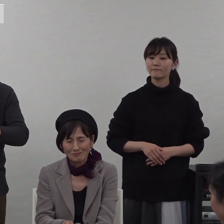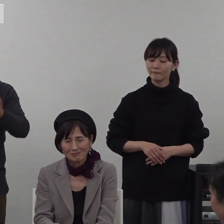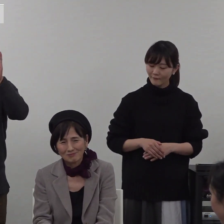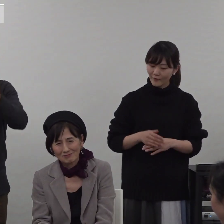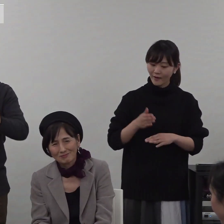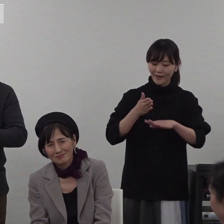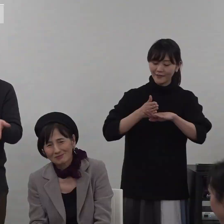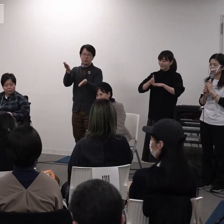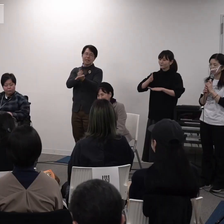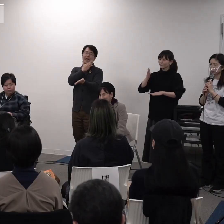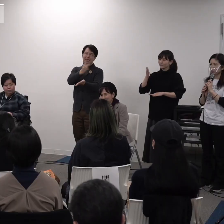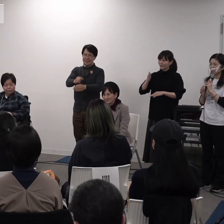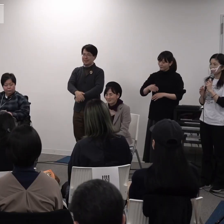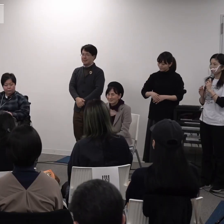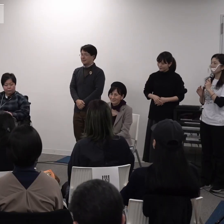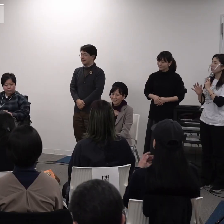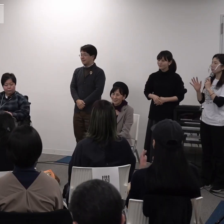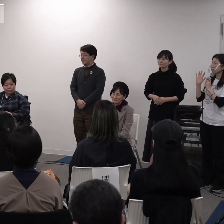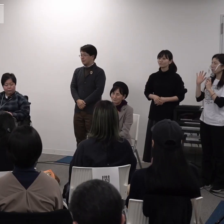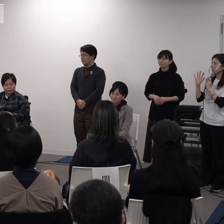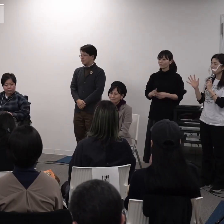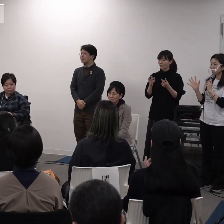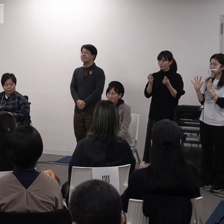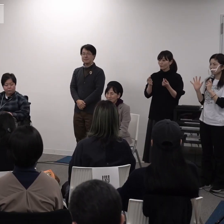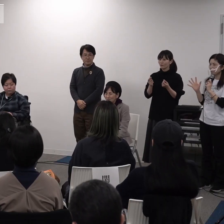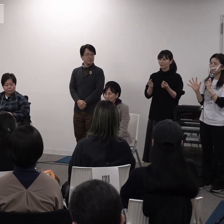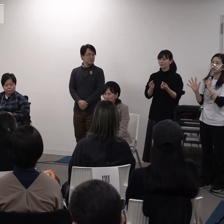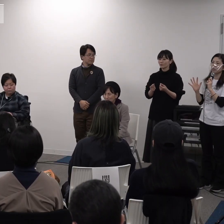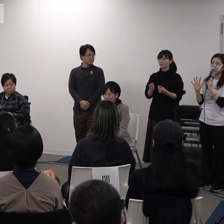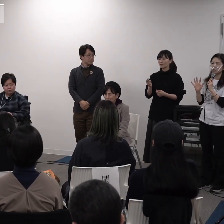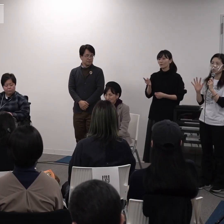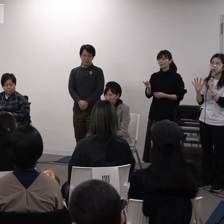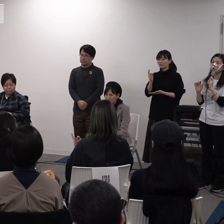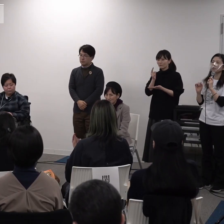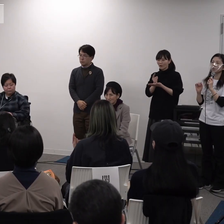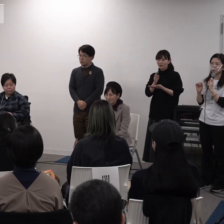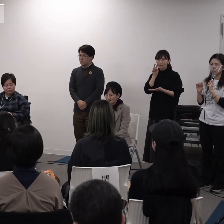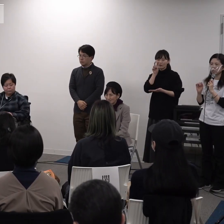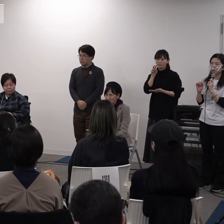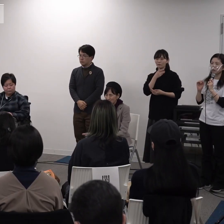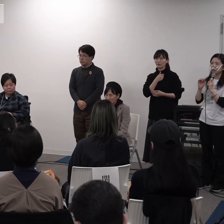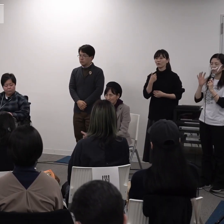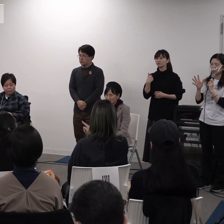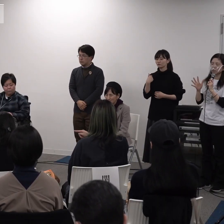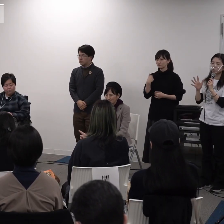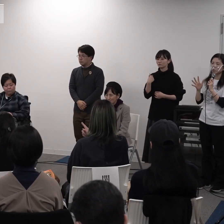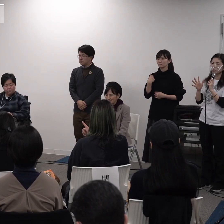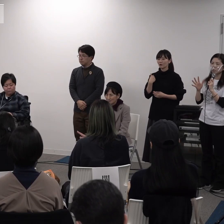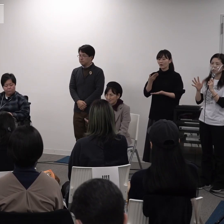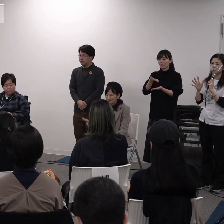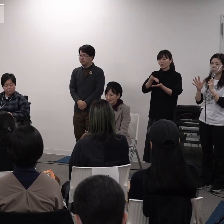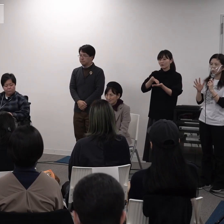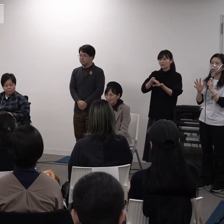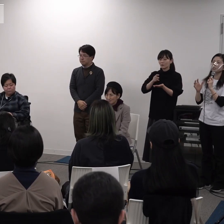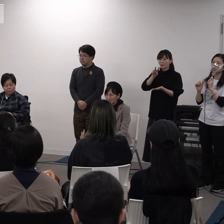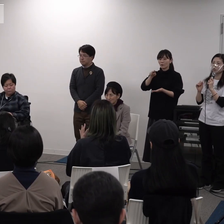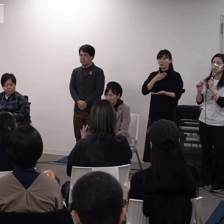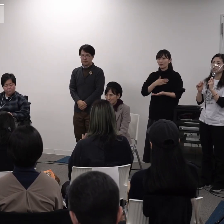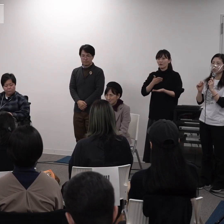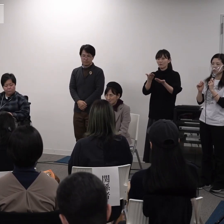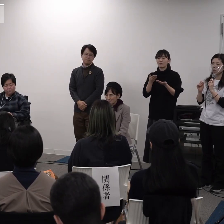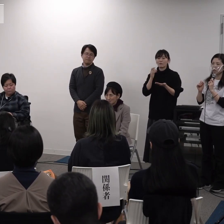橋爪）ありがとうございます そうなんですねその方にしか見えないものなので話しても理解してもらえない そうなんですね